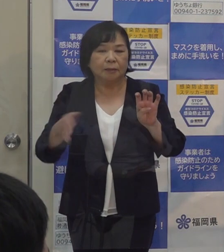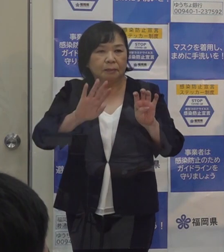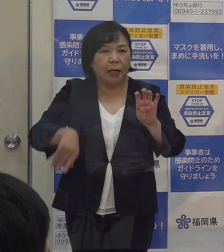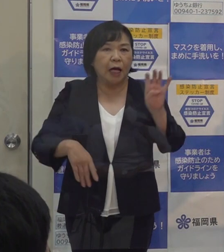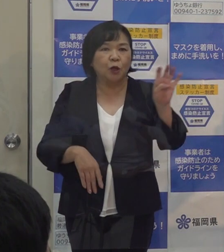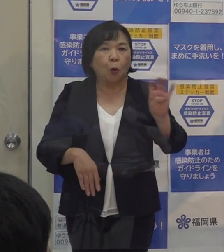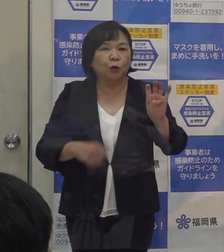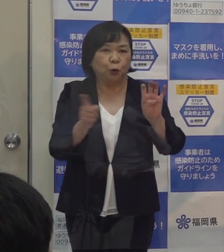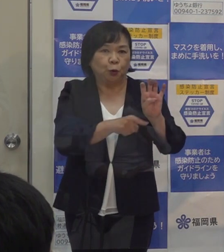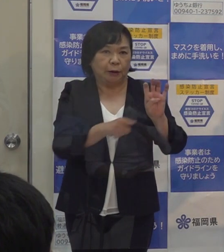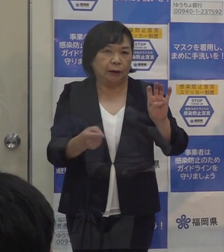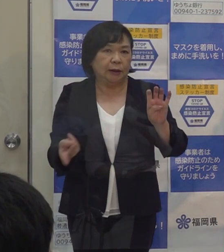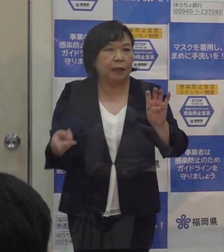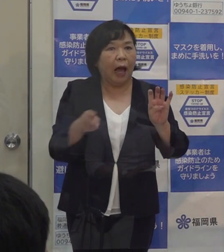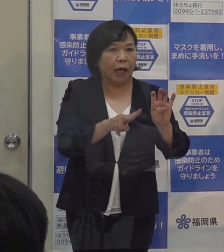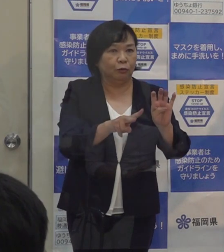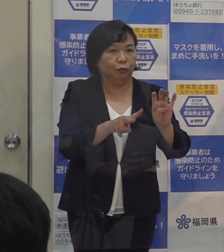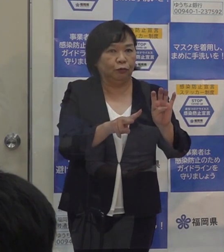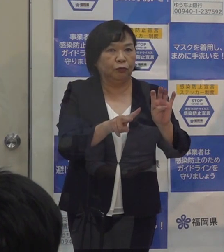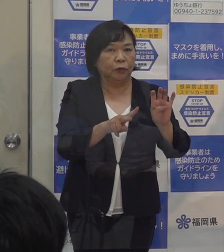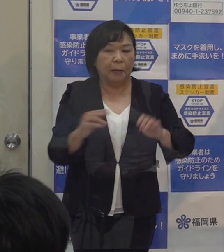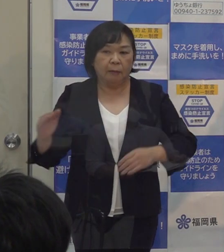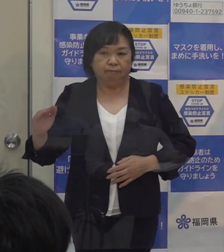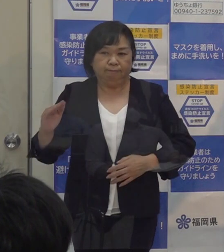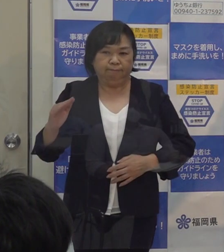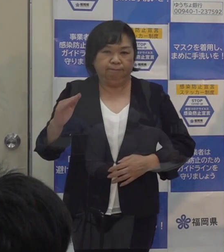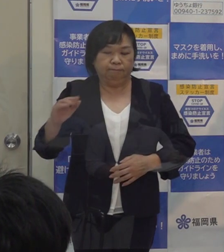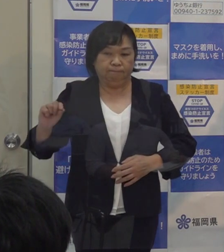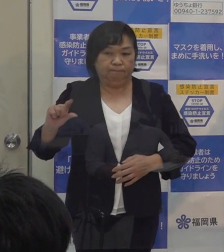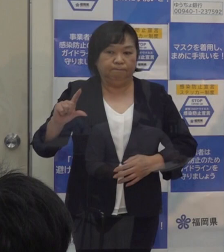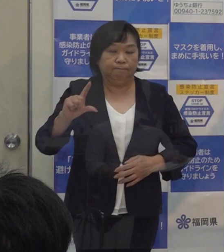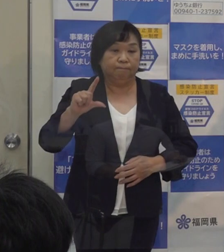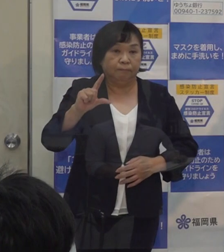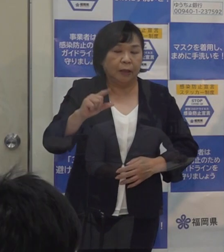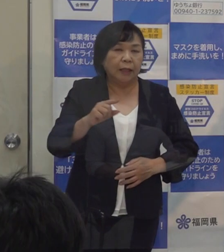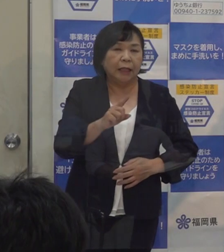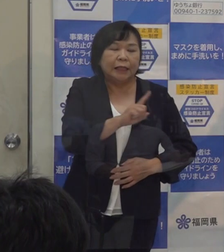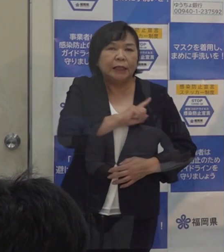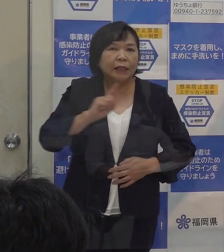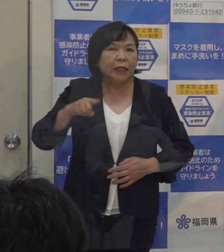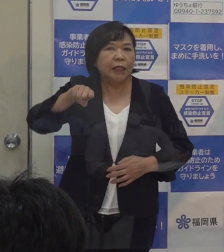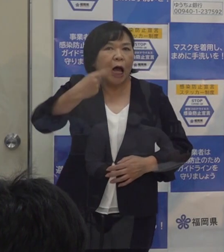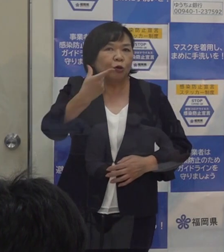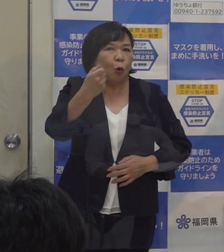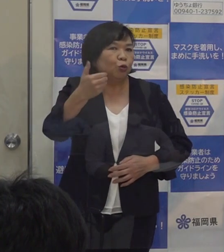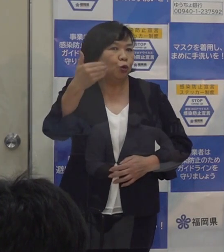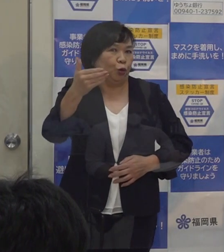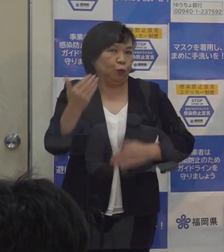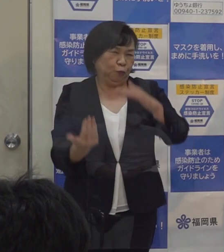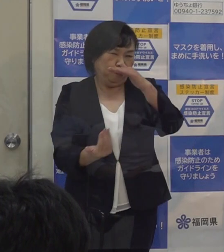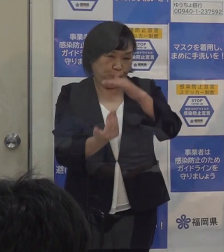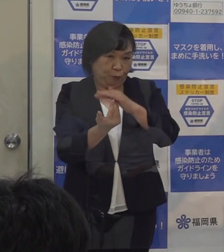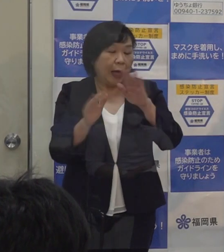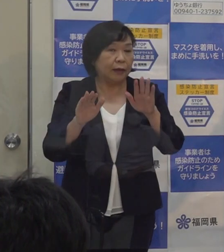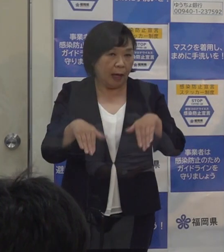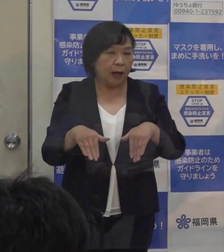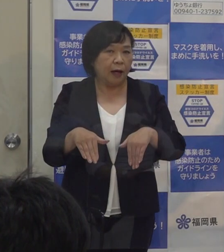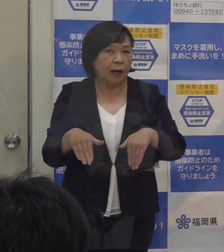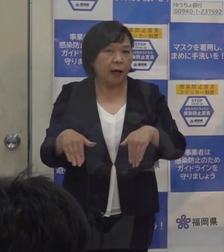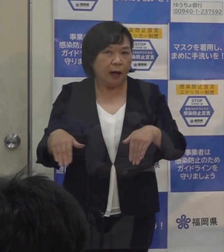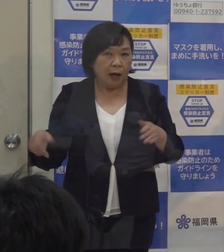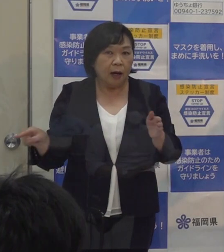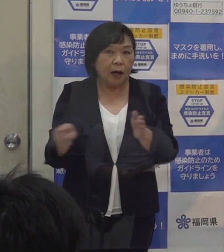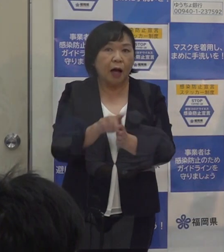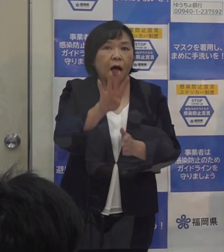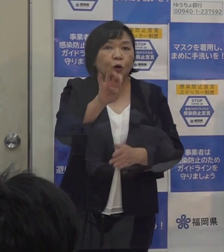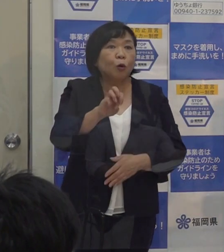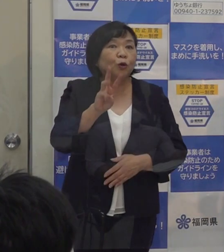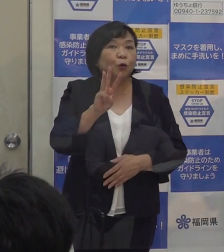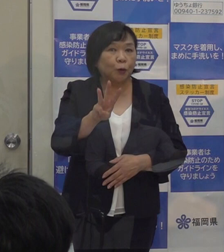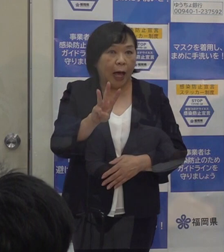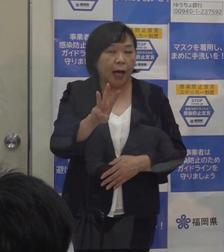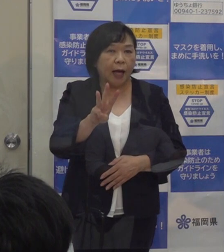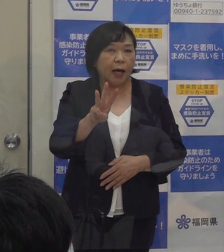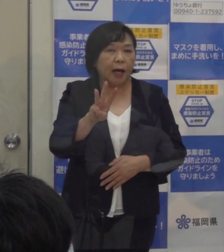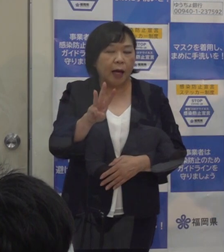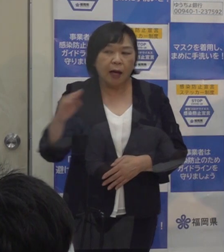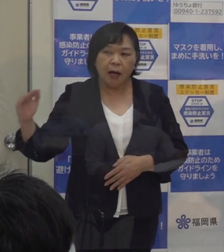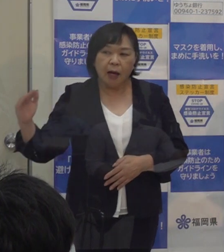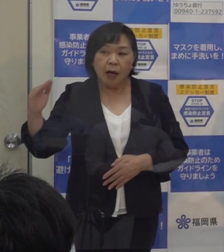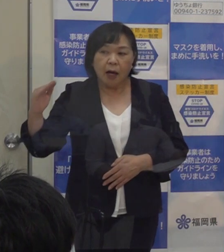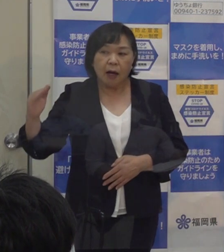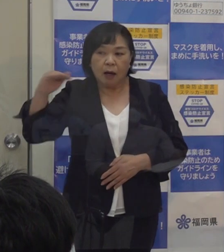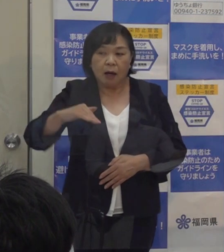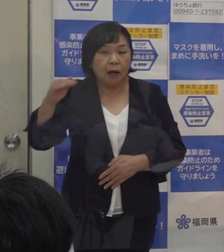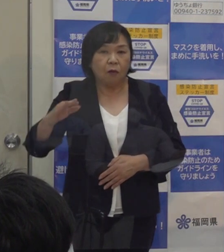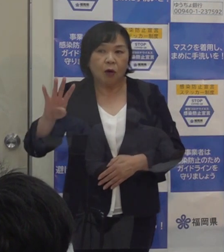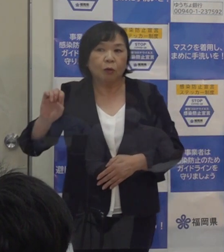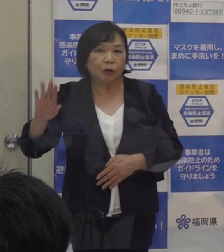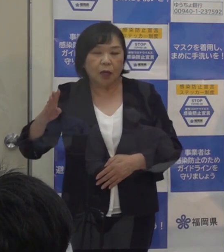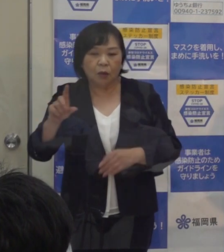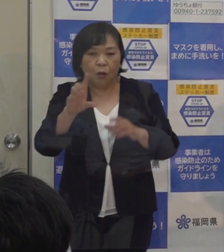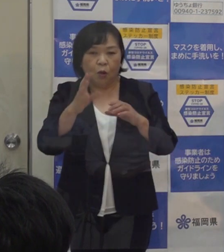第２波で１日当たり１６９人というのがピークで これまで第１波の時が 陽性者数が４３人でしたので約４倍になっています